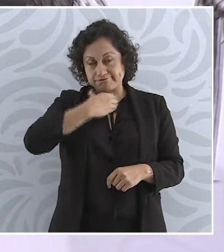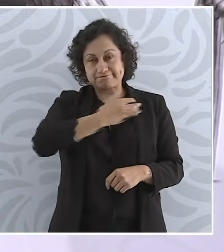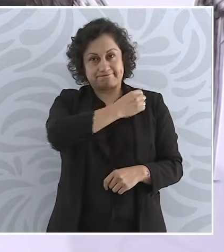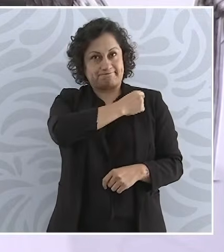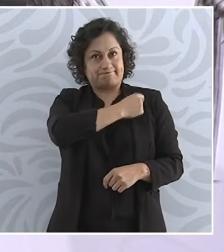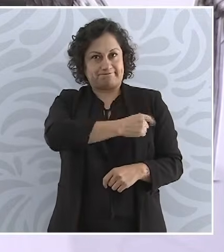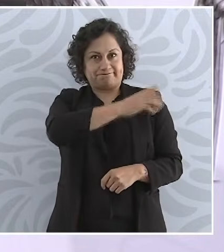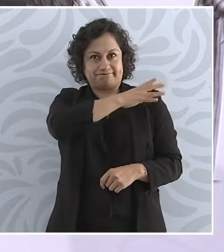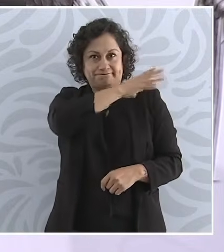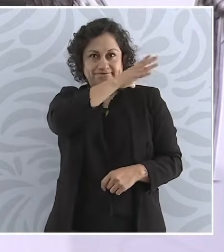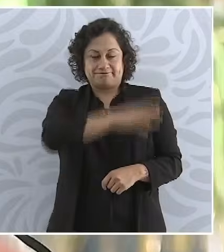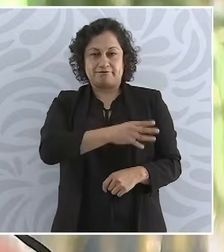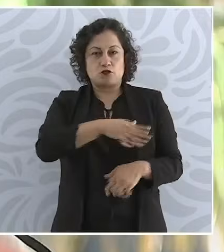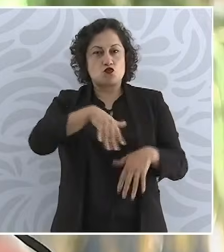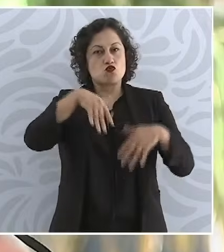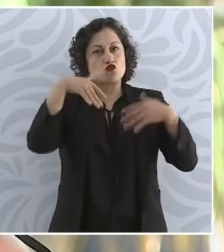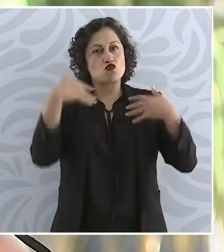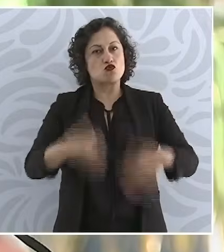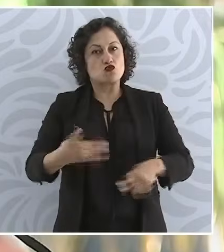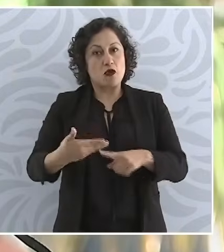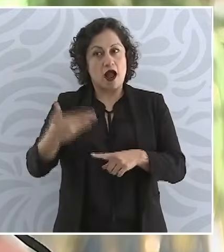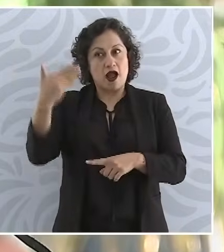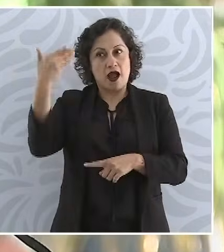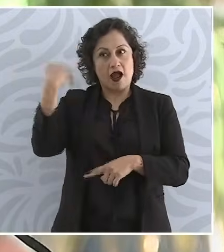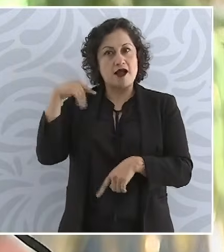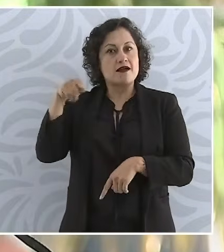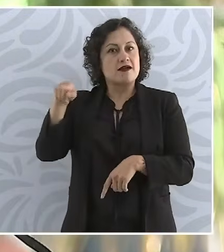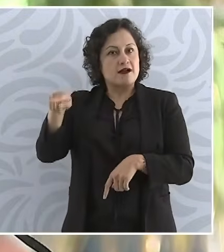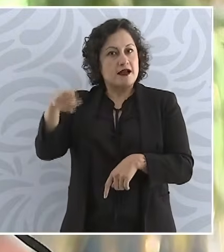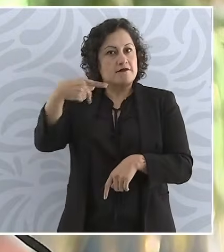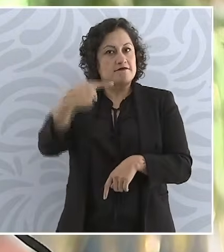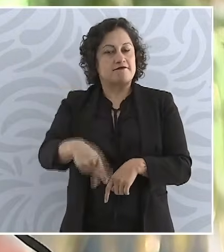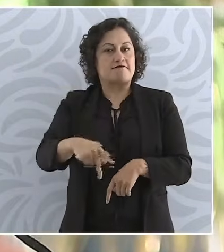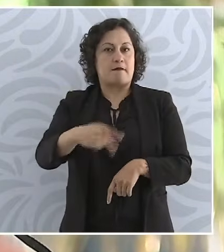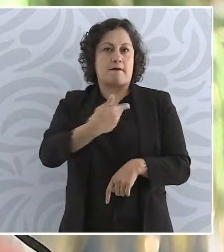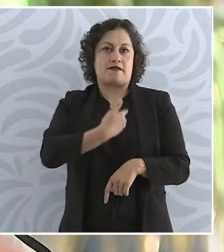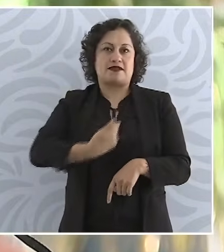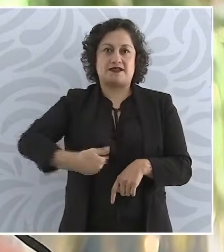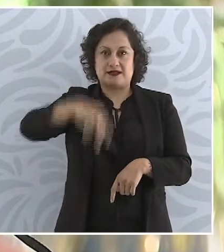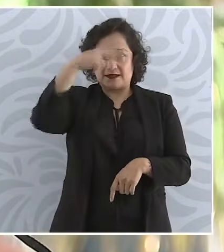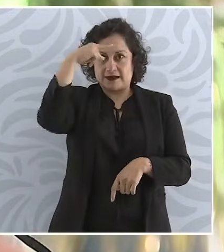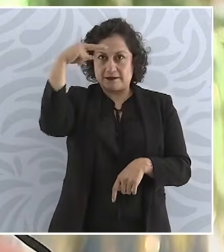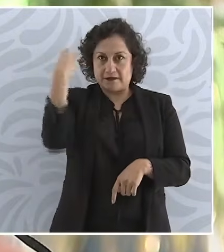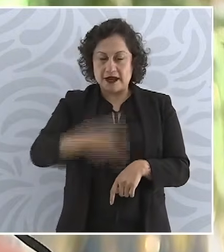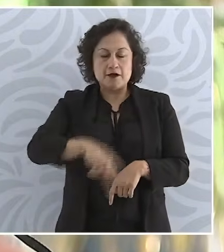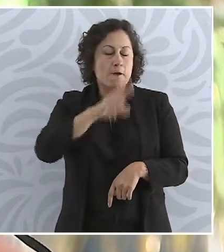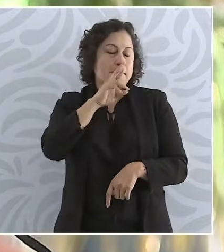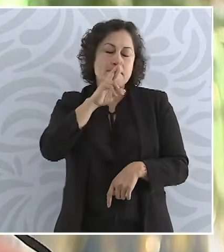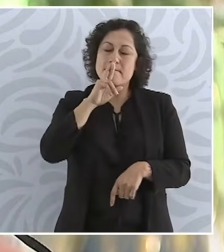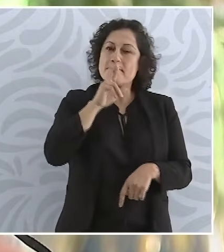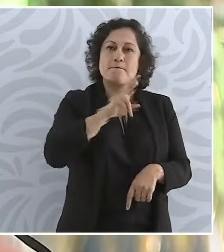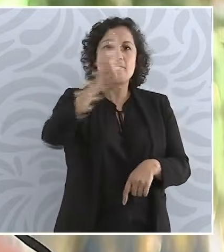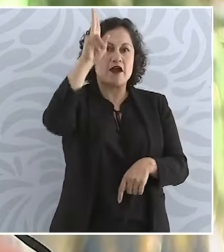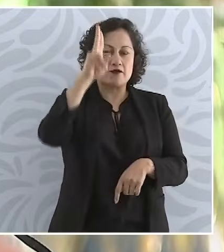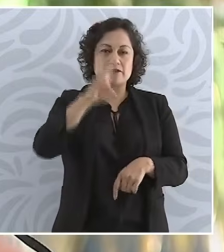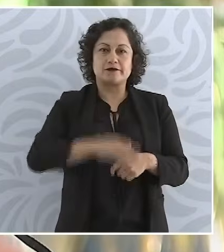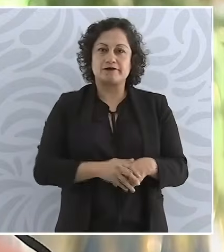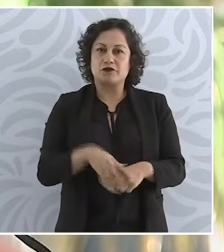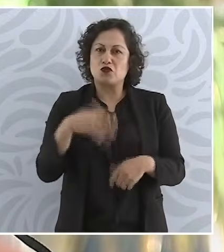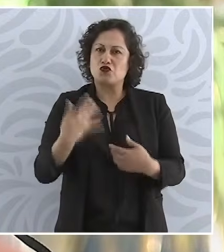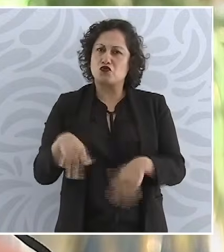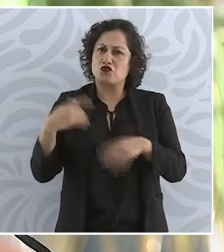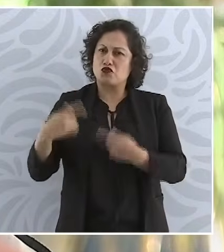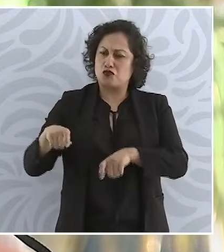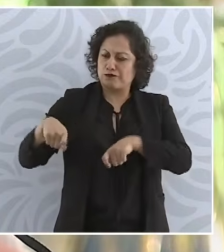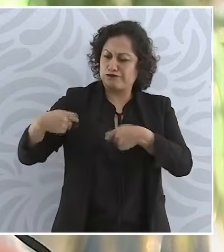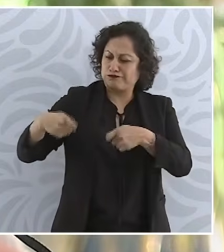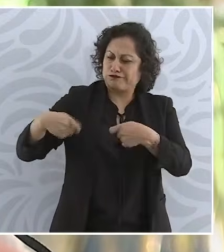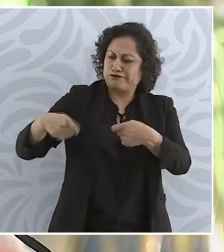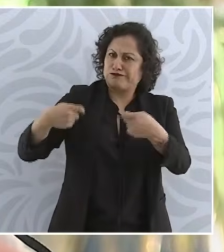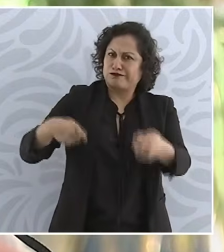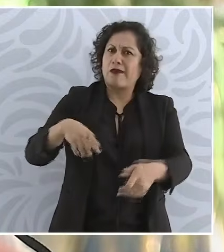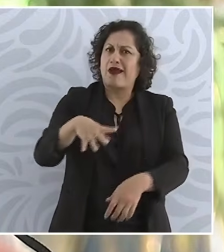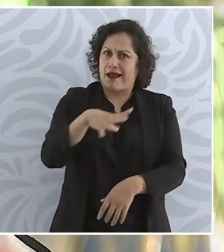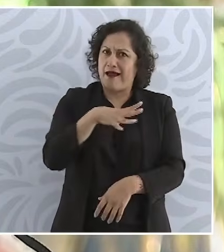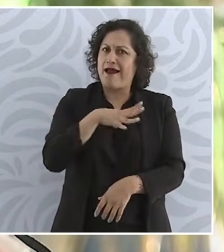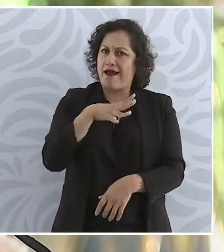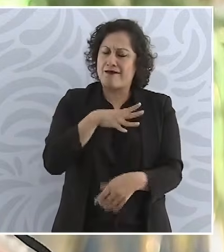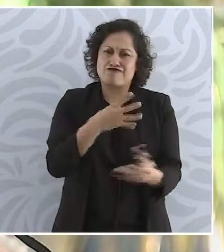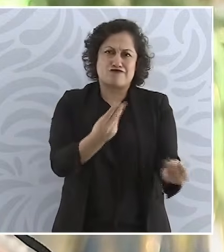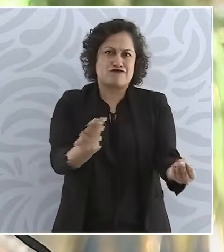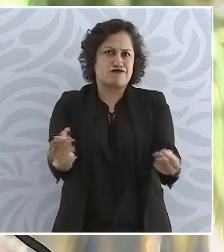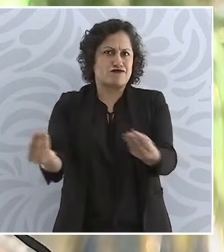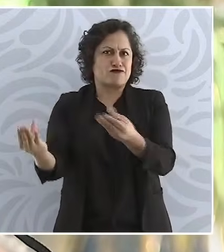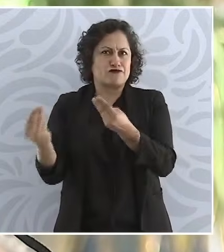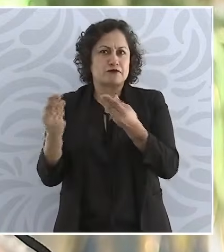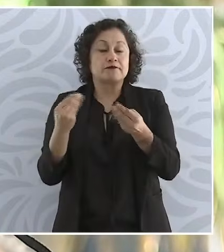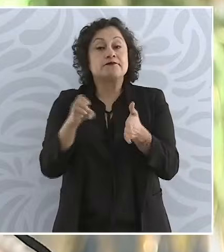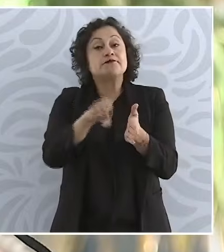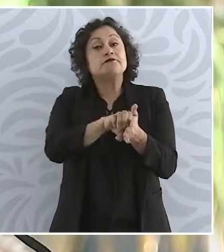de los mejores presidentes de México dejó grandes legados muchos uno de ellos de los